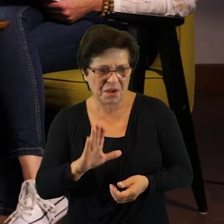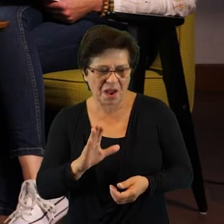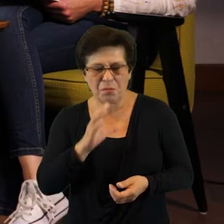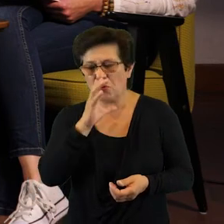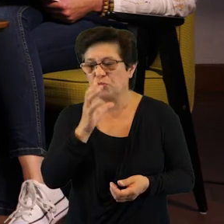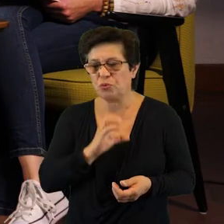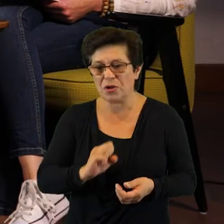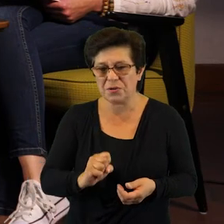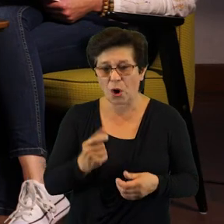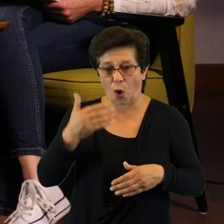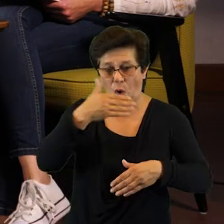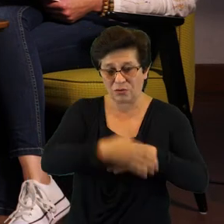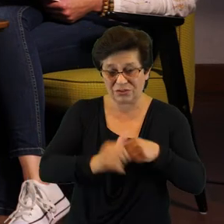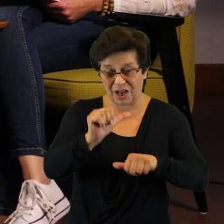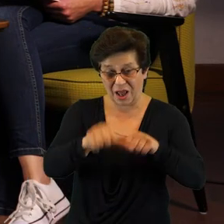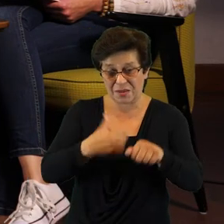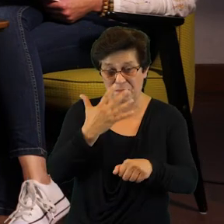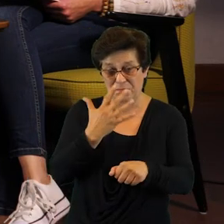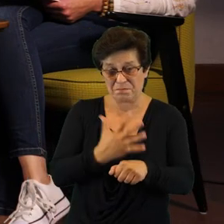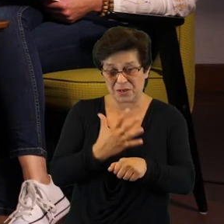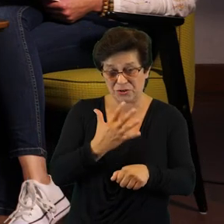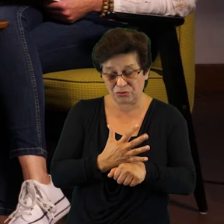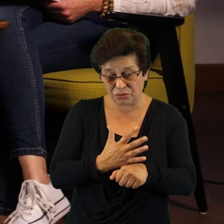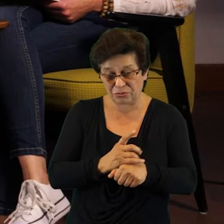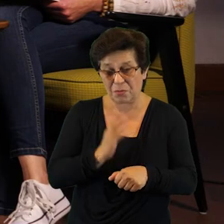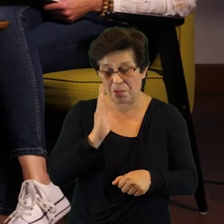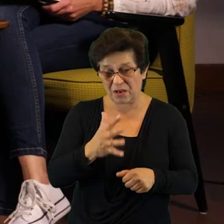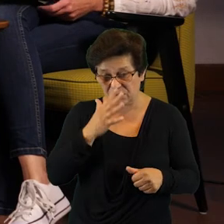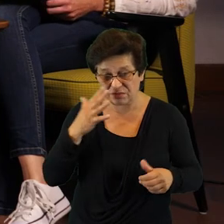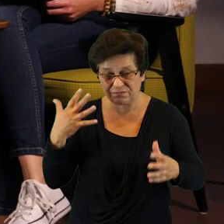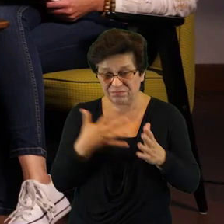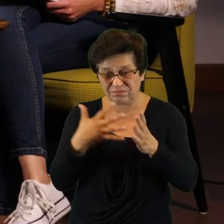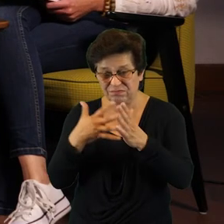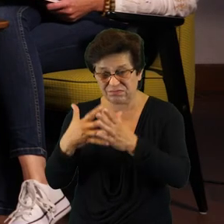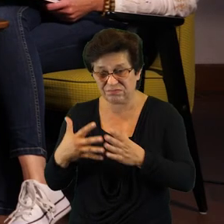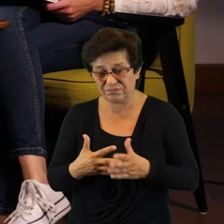od końca lat 50. będzie inwigilowany. Ja chciałam jeszcze tylko powiedzieć,